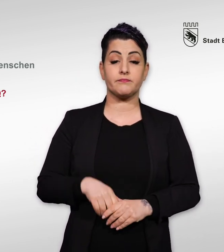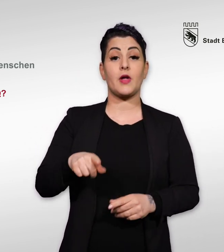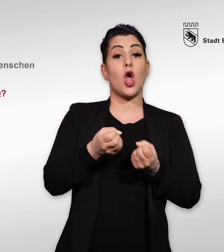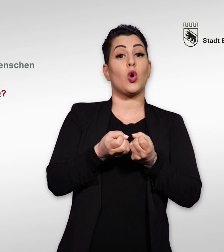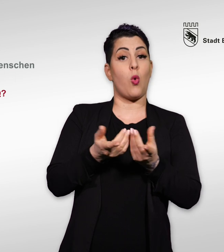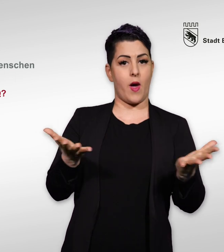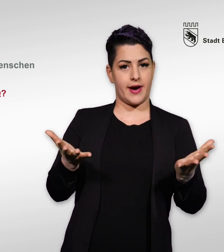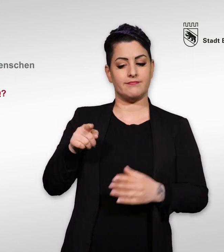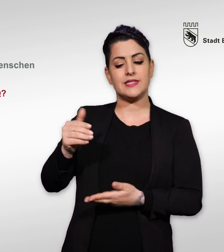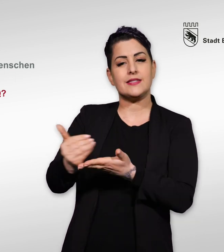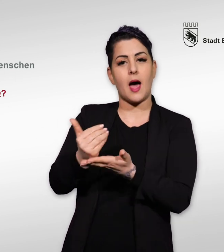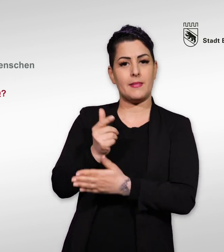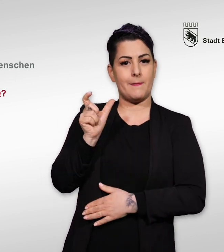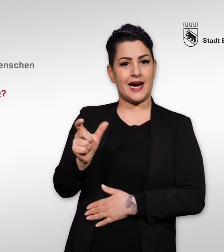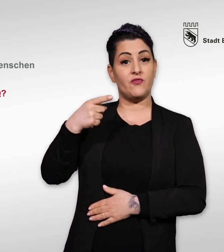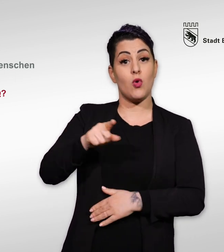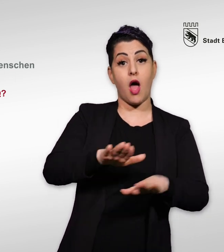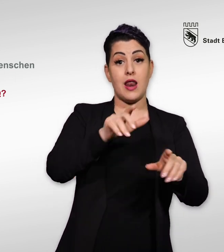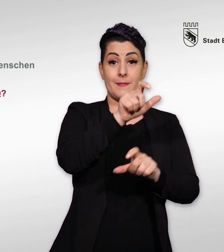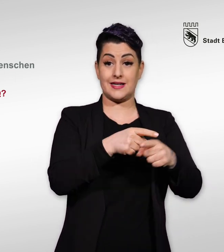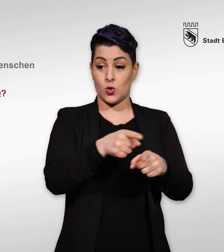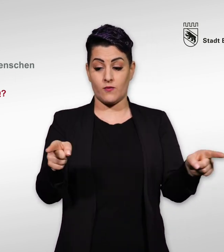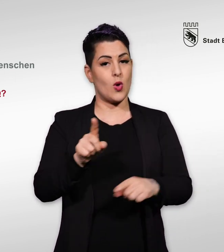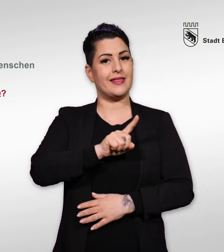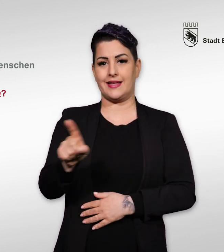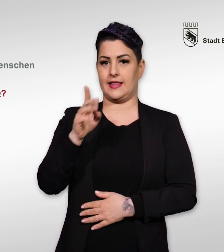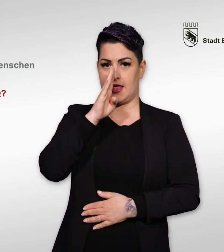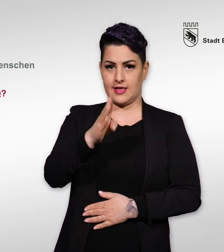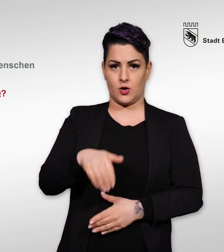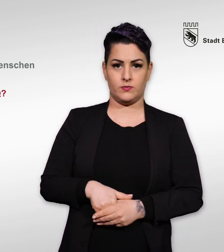Queer wird als Sammelbegriff für alle Personen verwendet,